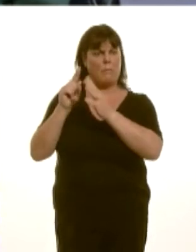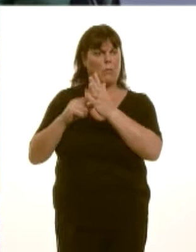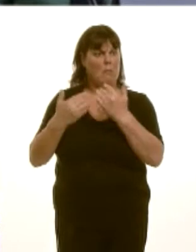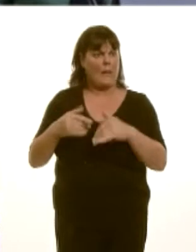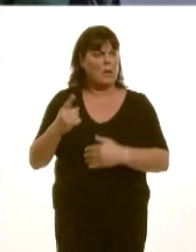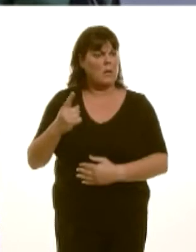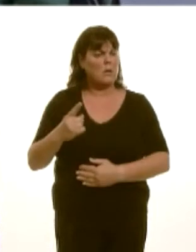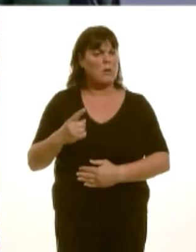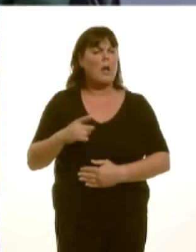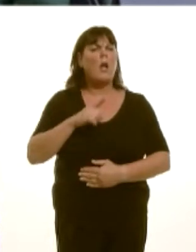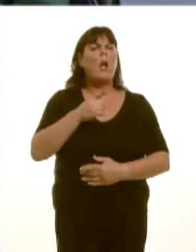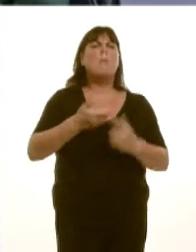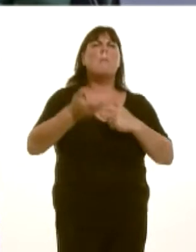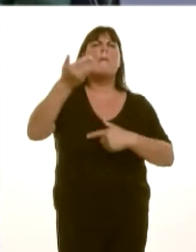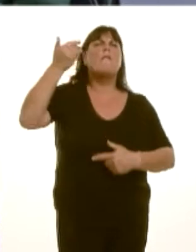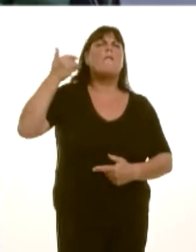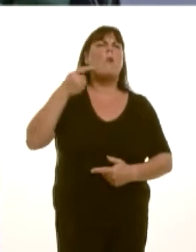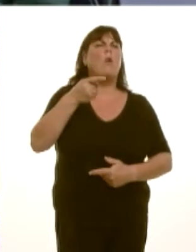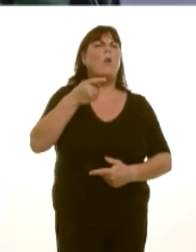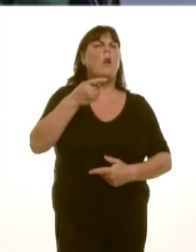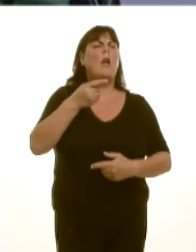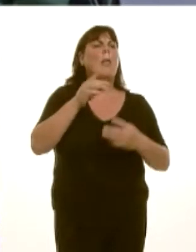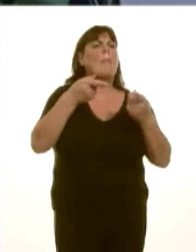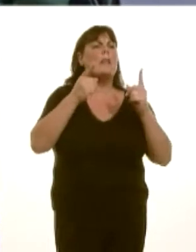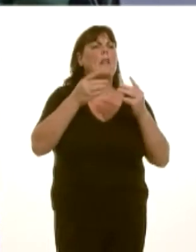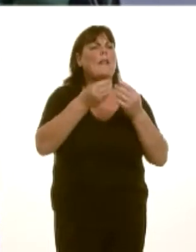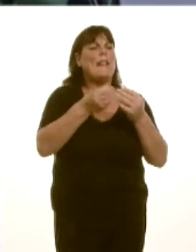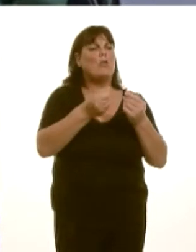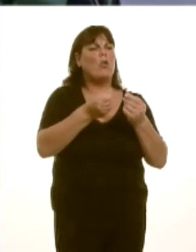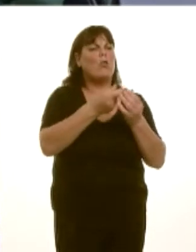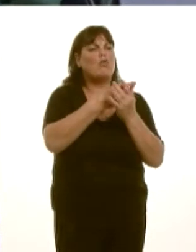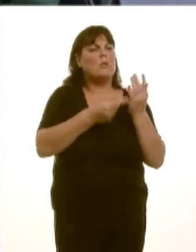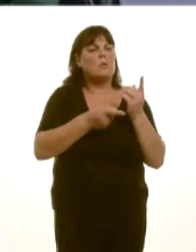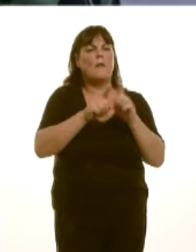Felly, mae yna ran i ni yng Nghymru, ond, wrth gwrs, fel rhan o’r trafodaethau ynghylch